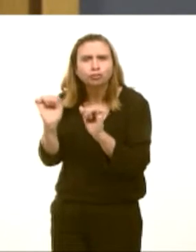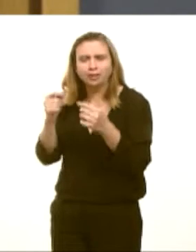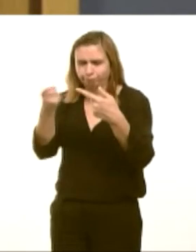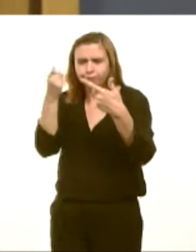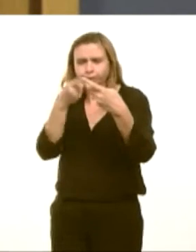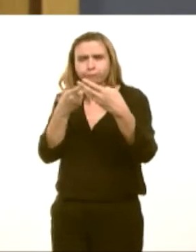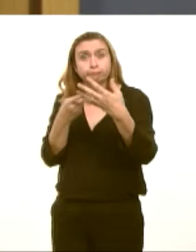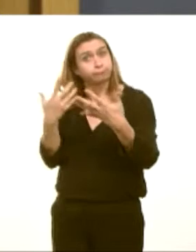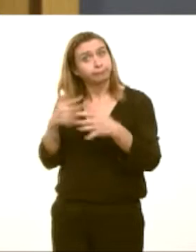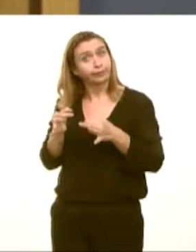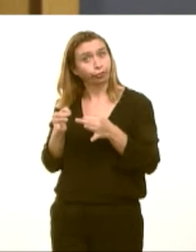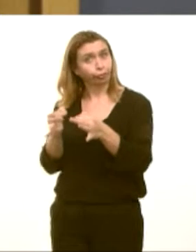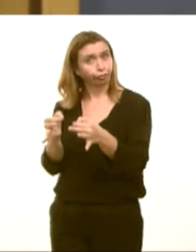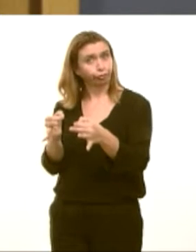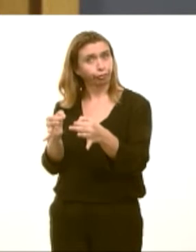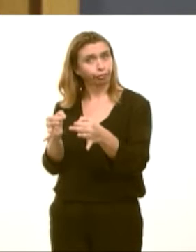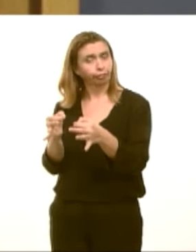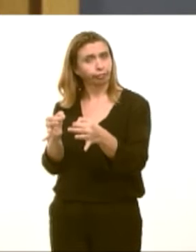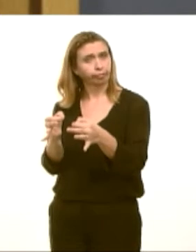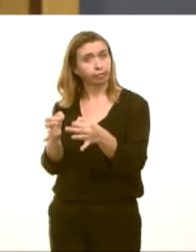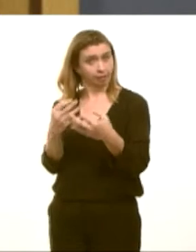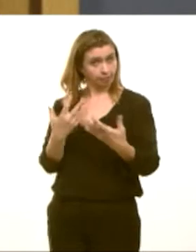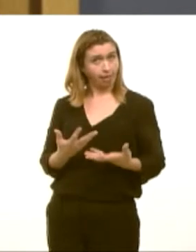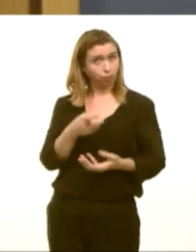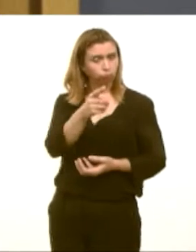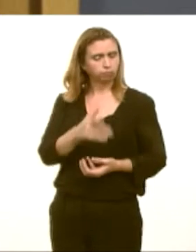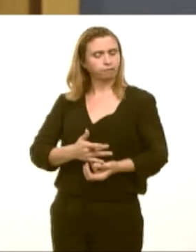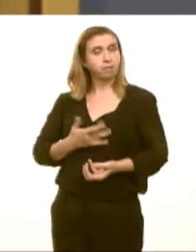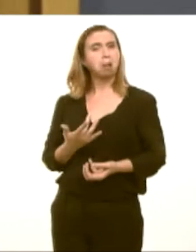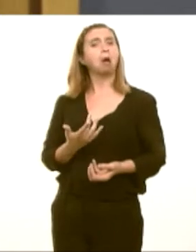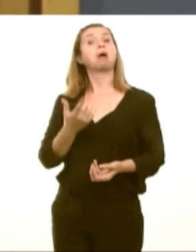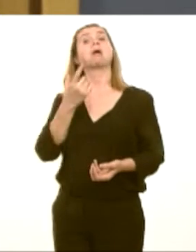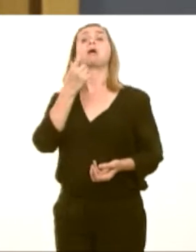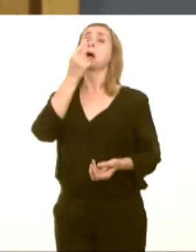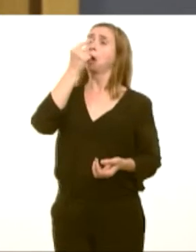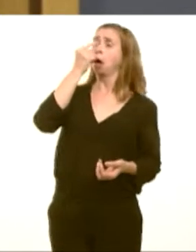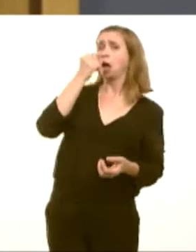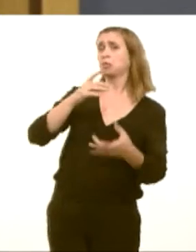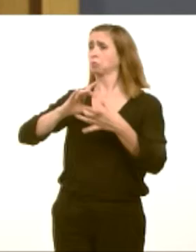oedi wedi bod yn y system? Pa hyder sydd gyda chi nawr fod pawb yn mynd i gydweithio mewn